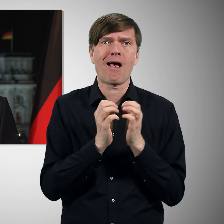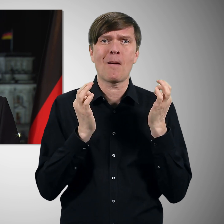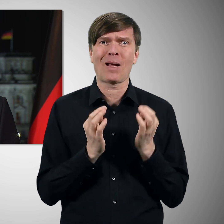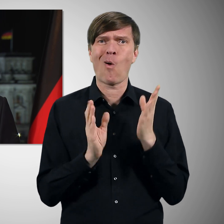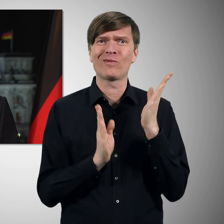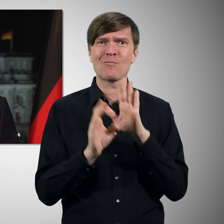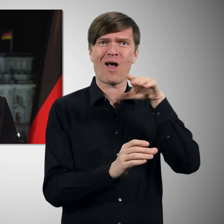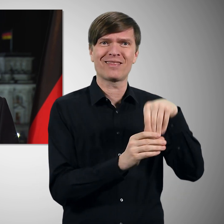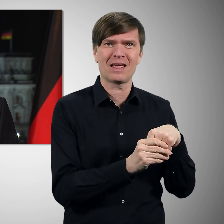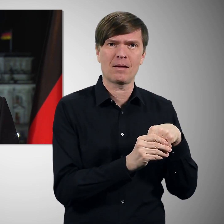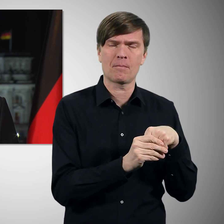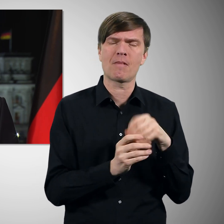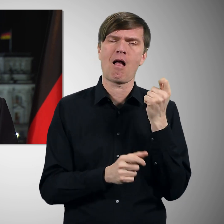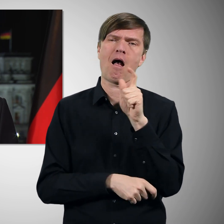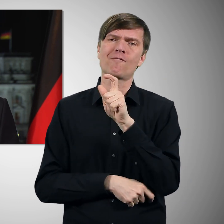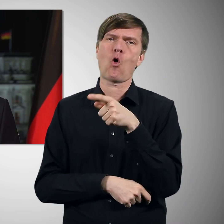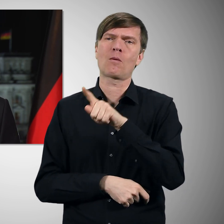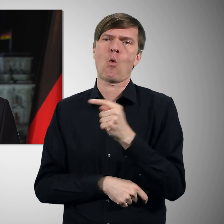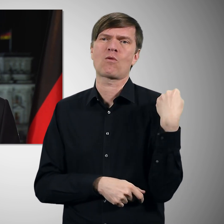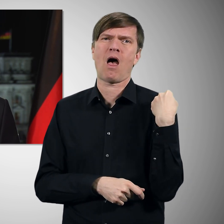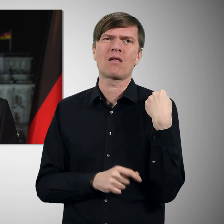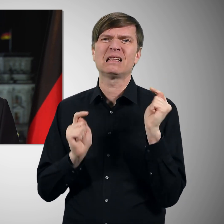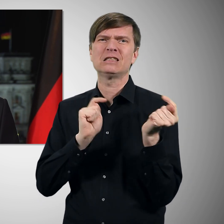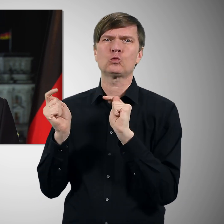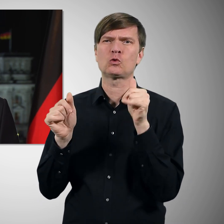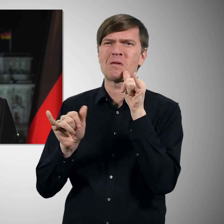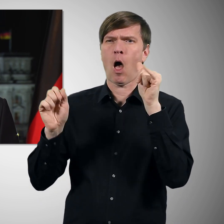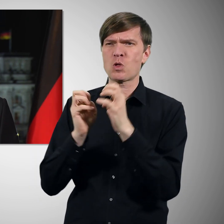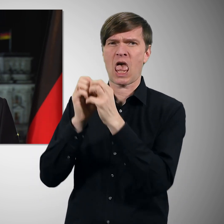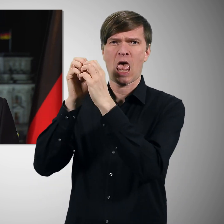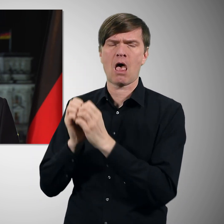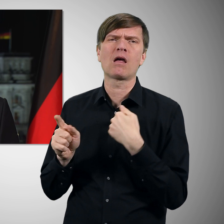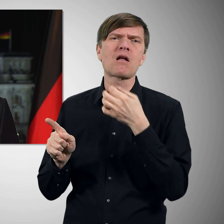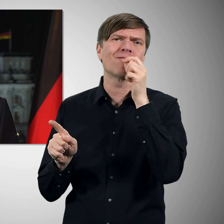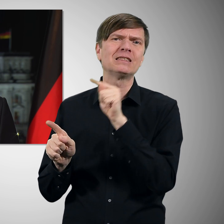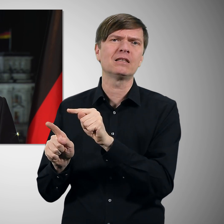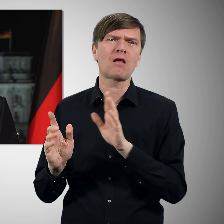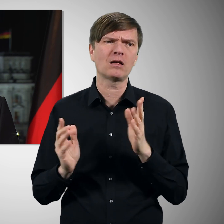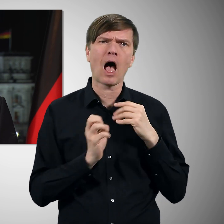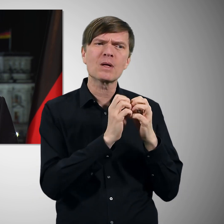in den vergangenen Wochen und Monaten durchaus hätte verzichten können. Zur Wahrheit gehört aber auch: